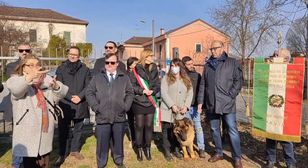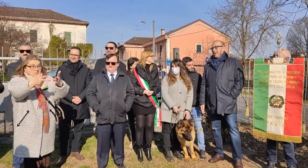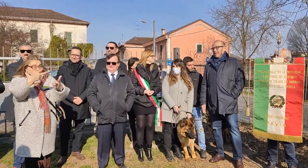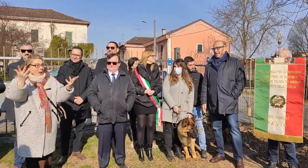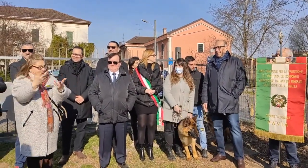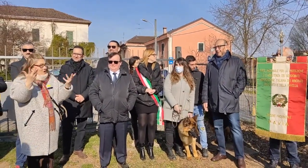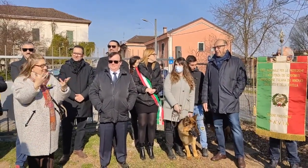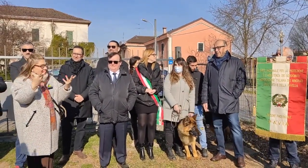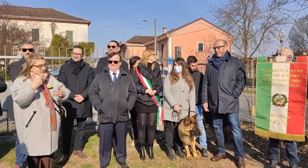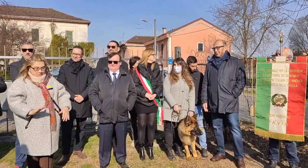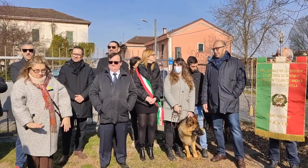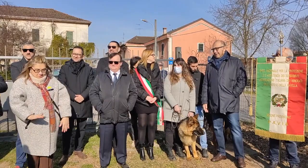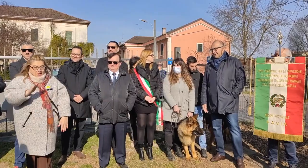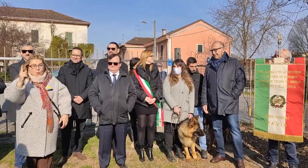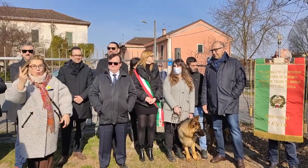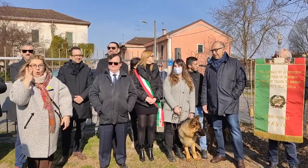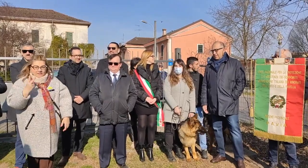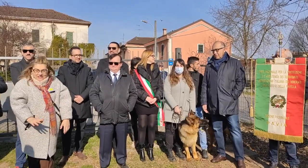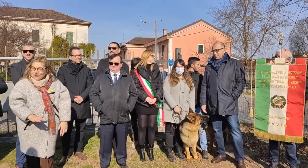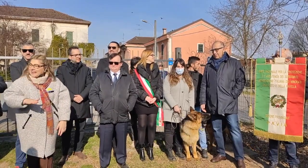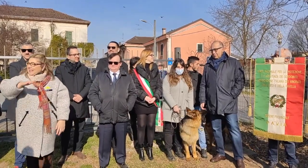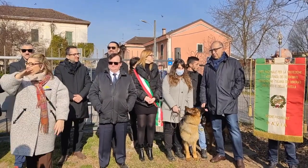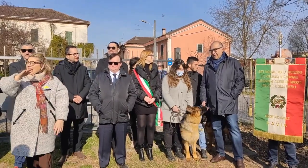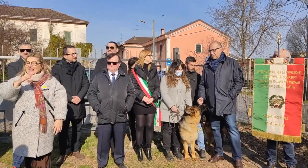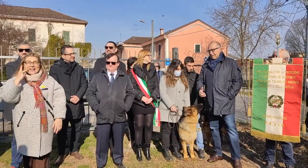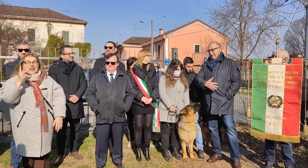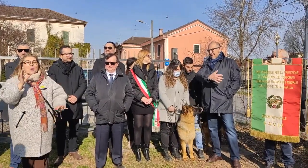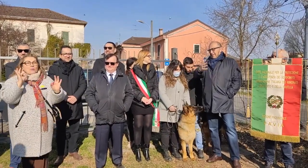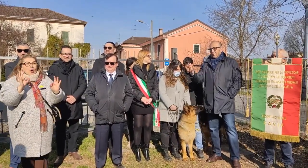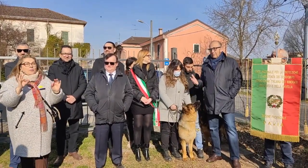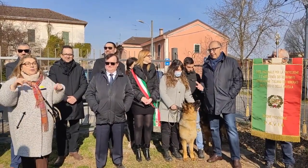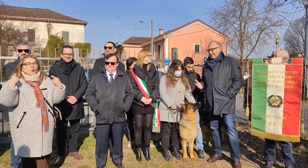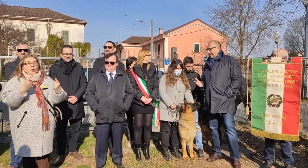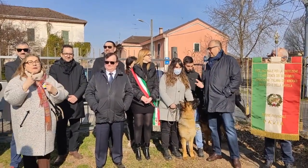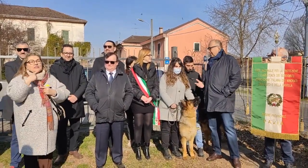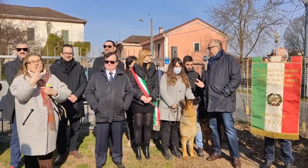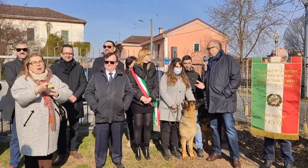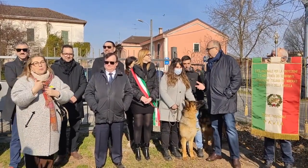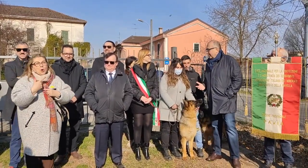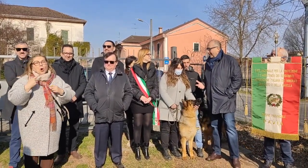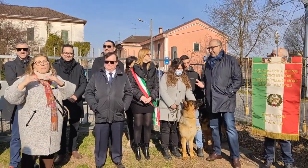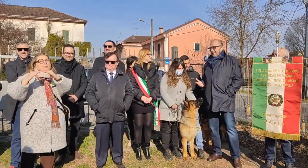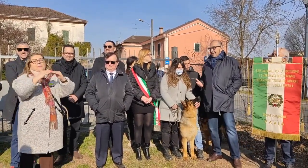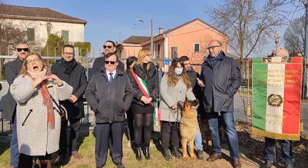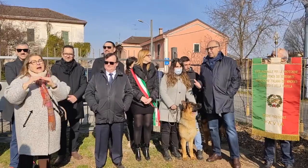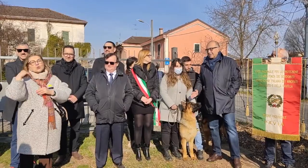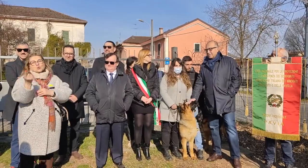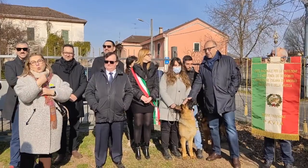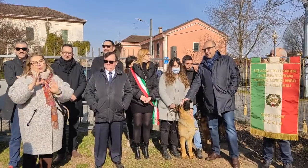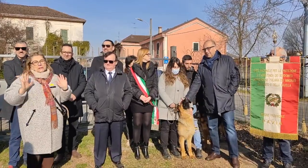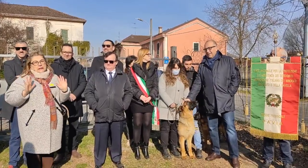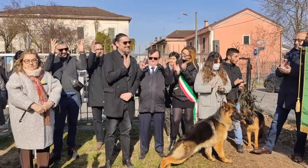ho imparato anche qualcosa della lingua dei segni, per sentirmi uguale agli altri.